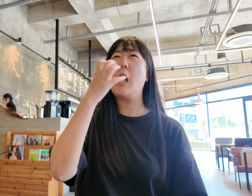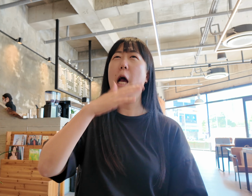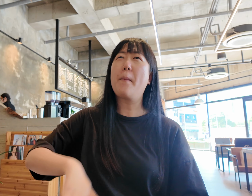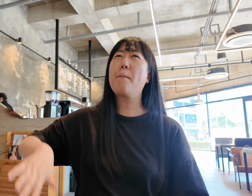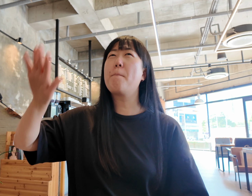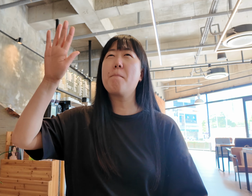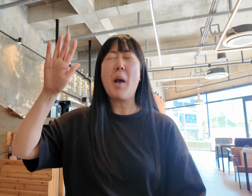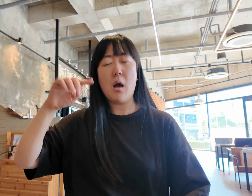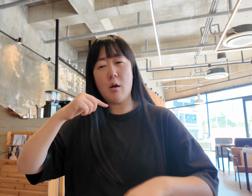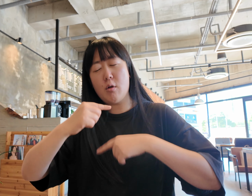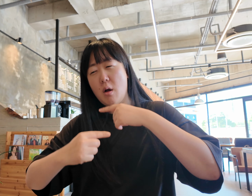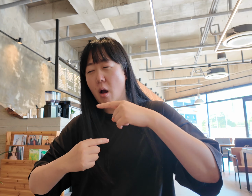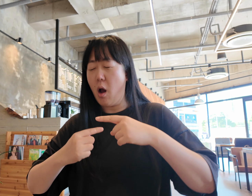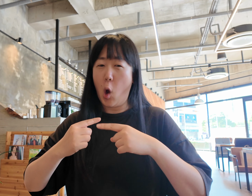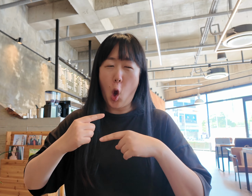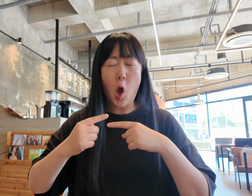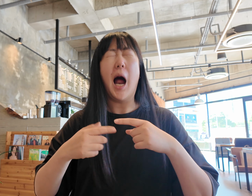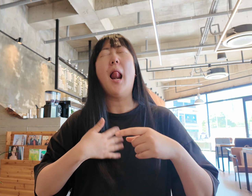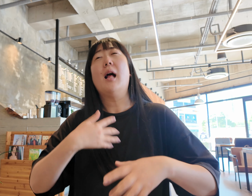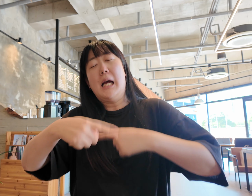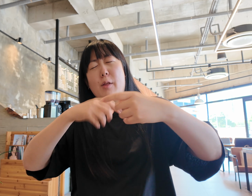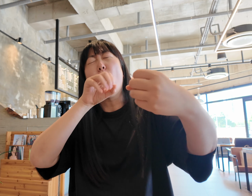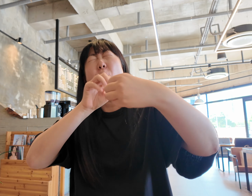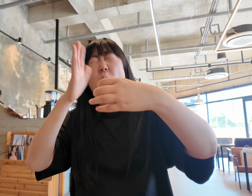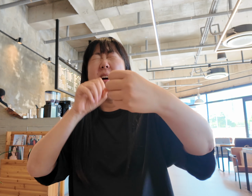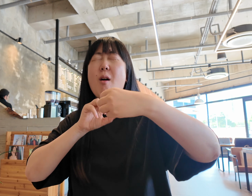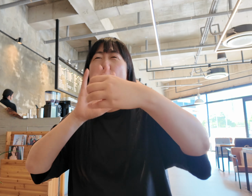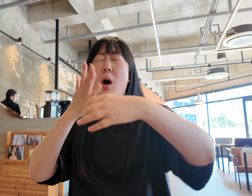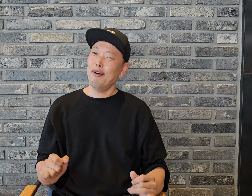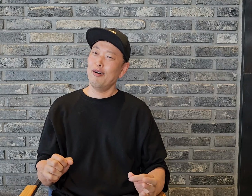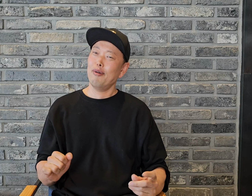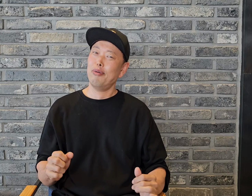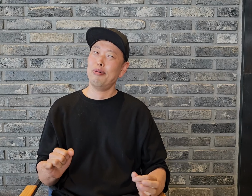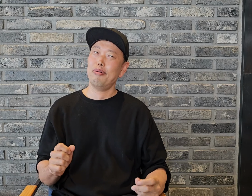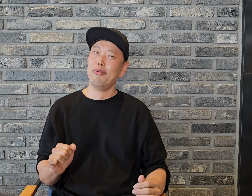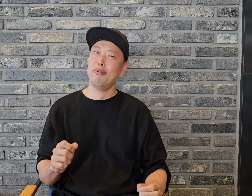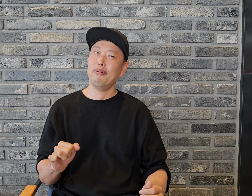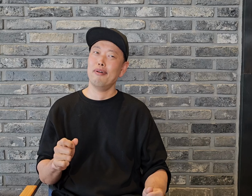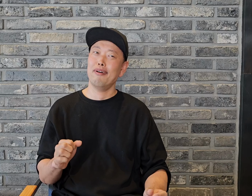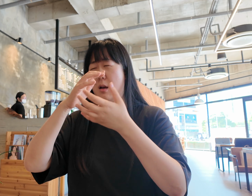청인 문화에서 자랐지만 수어로 대화는 되는데 오우, 하개월 나에게 과제를 주다니